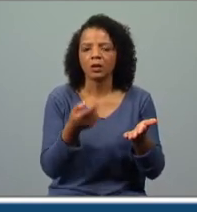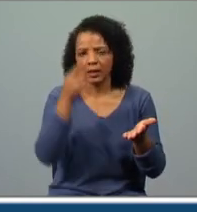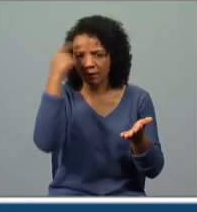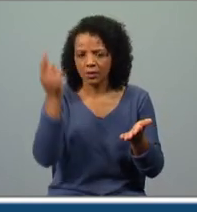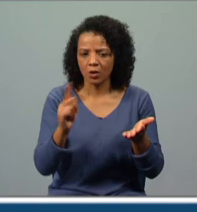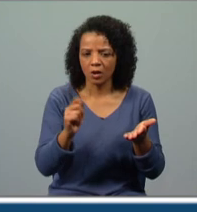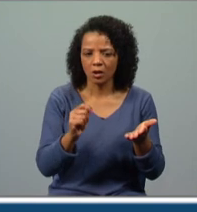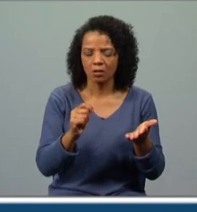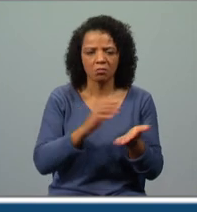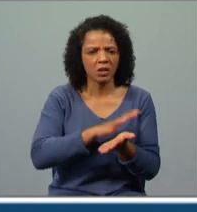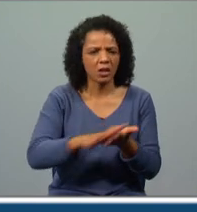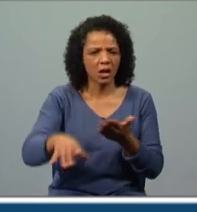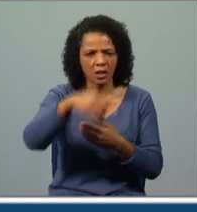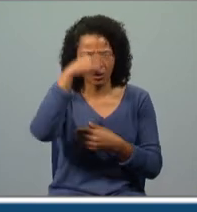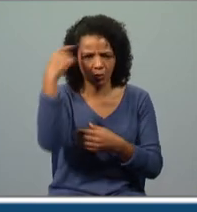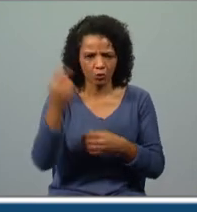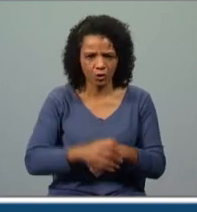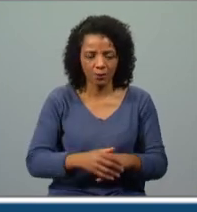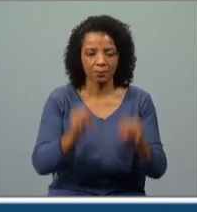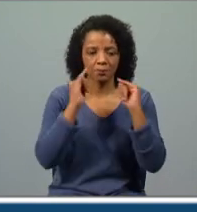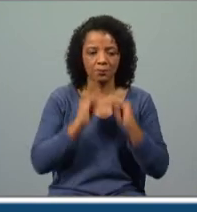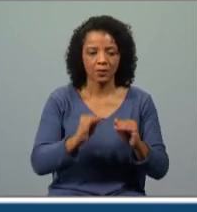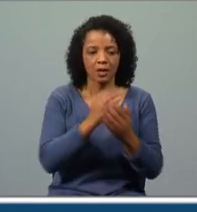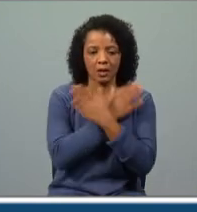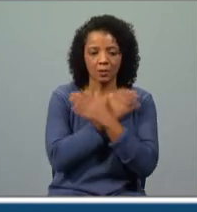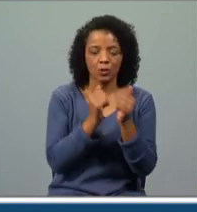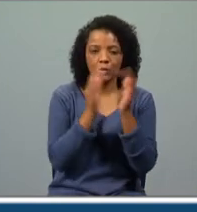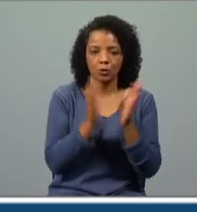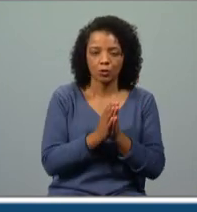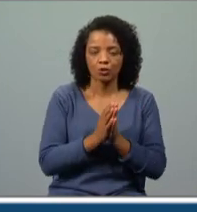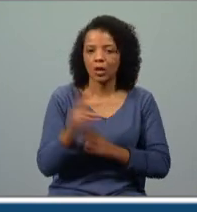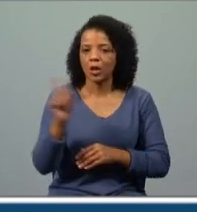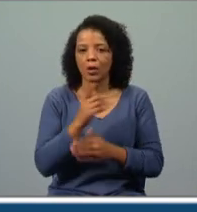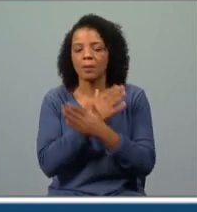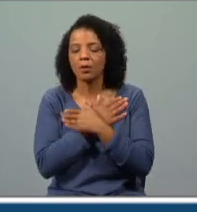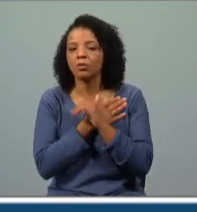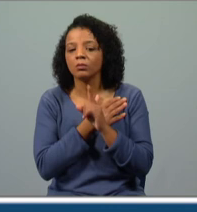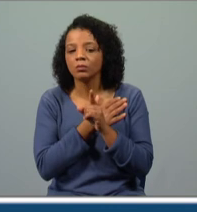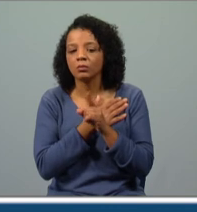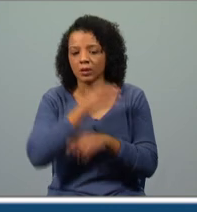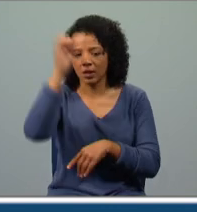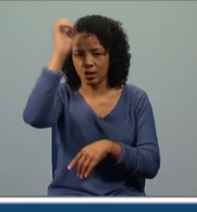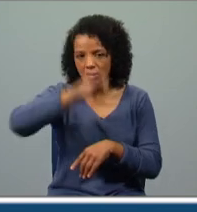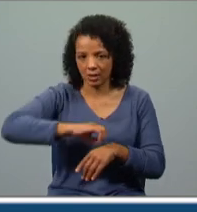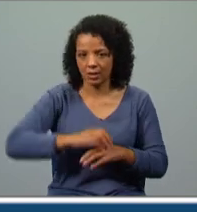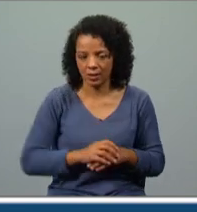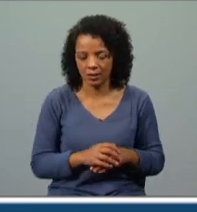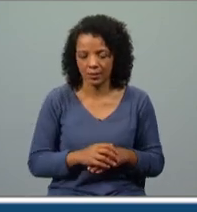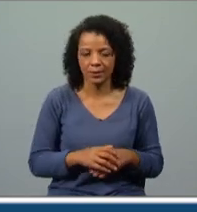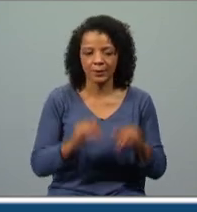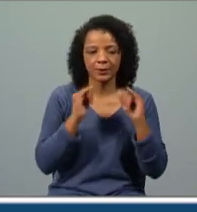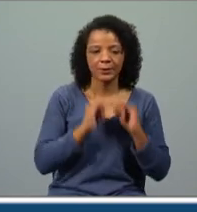exato nada custa quem é amigo de todos não é amigo de ninguém muito bem e por 完全不花錢誰是每個人的朋友沒有人的朋友很好，為什麼